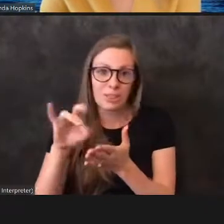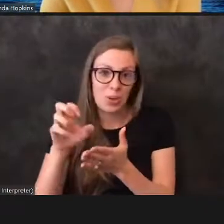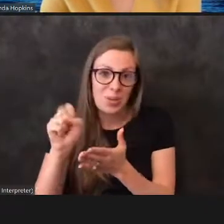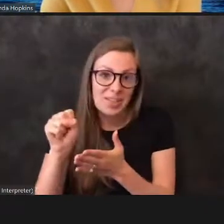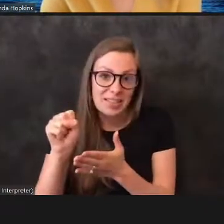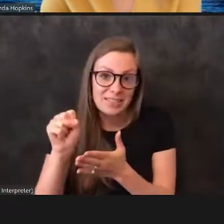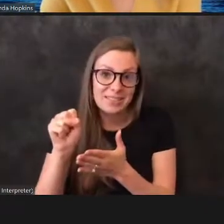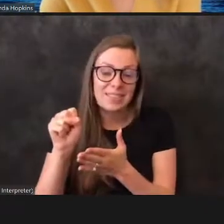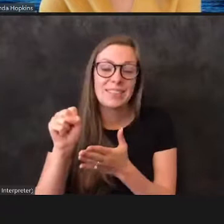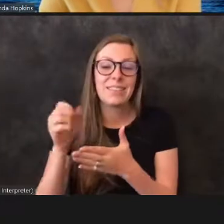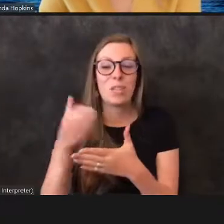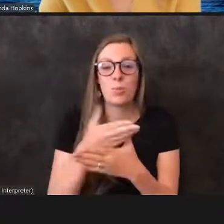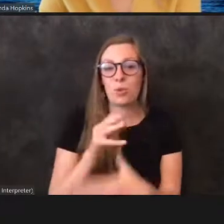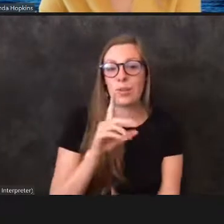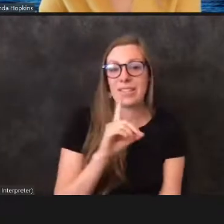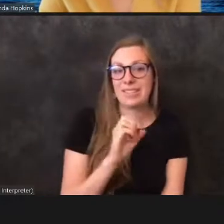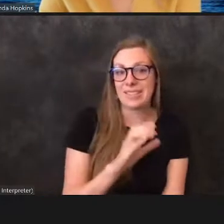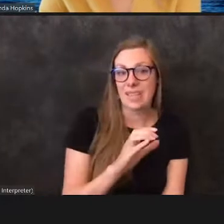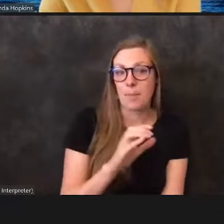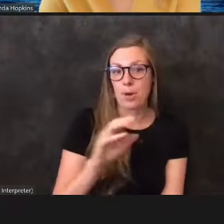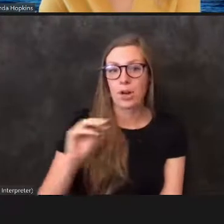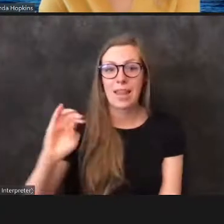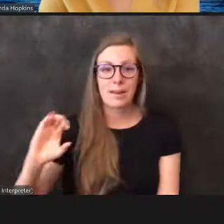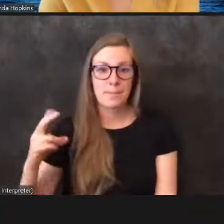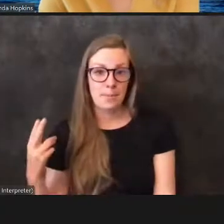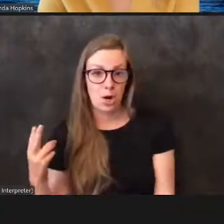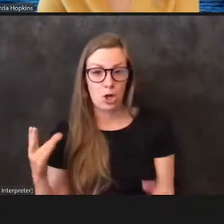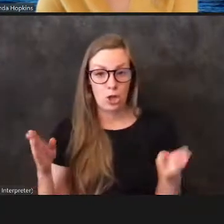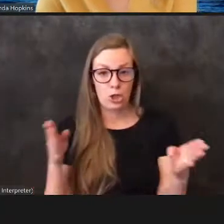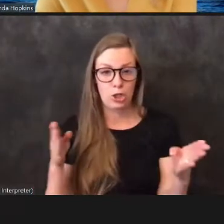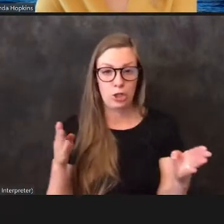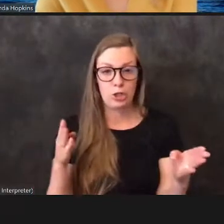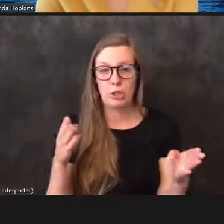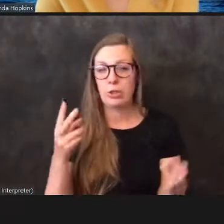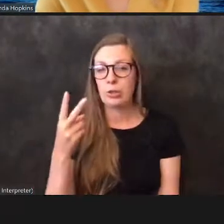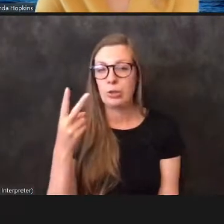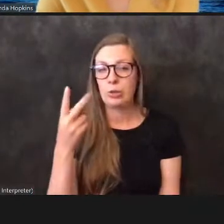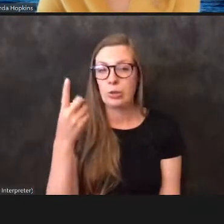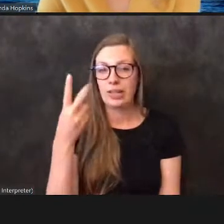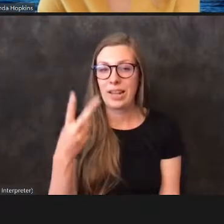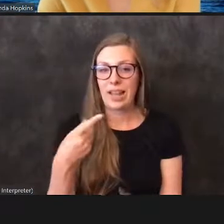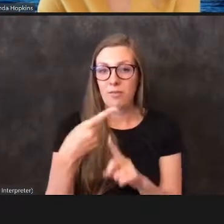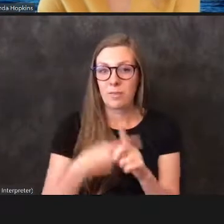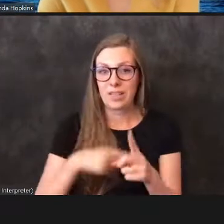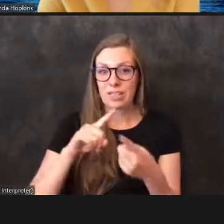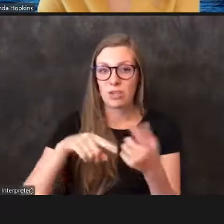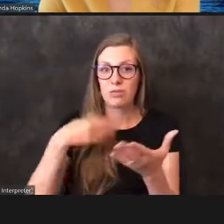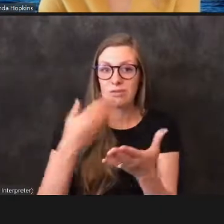dosis de vacunas entre diciembre tempranamente. En marzo nos tomó dos y medio meses para